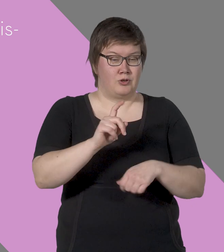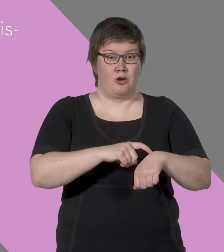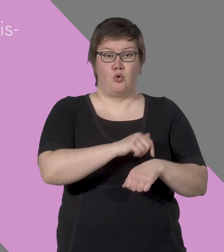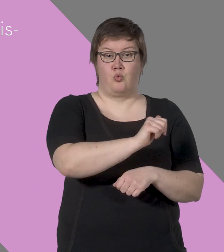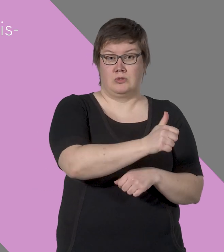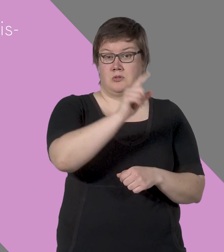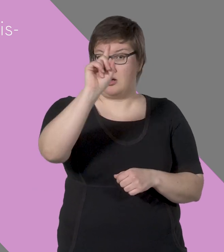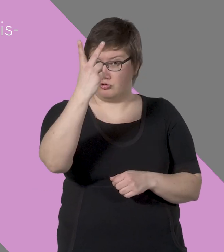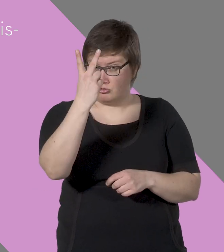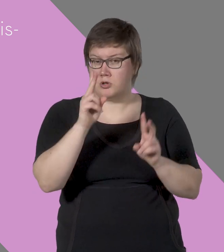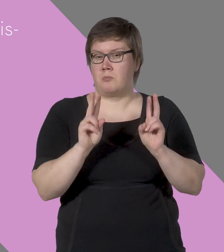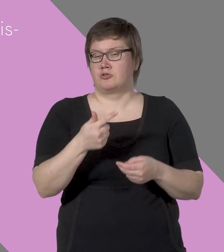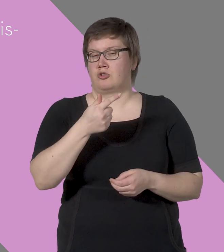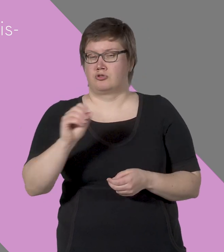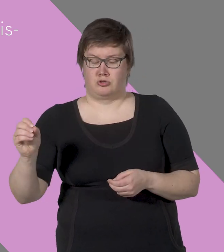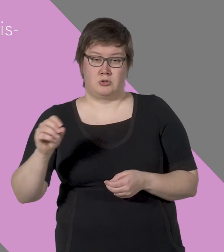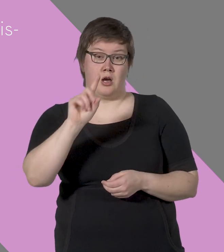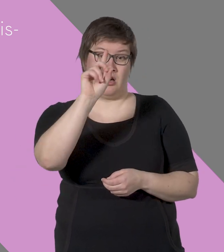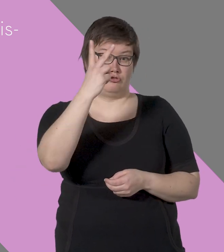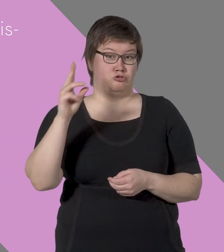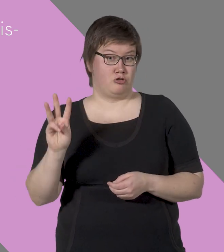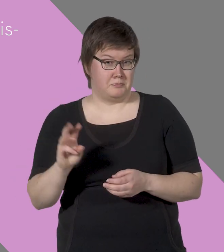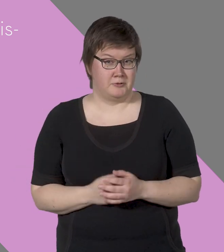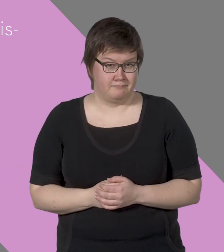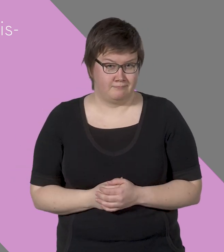ja keskiviikkoisin klo 9–12 sekä torstaisin klo 12–15.